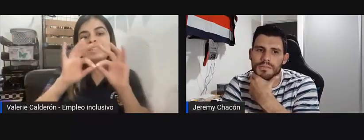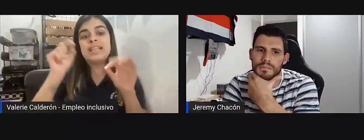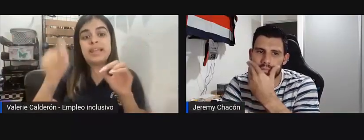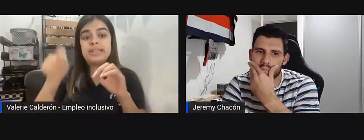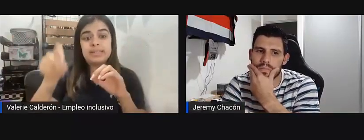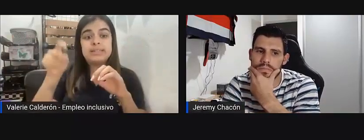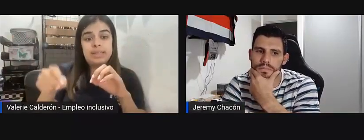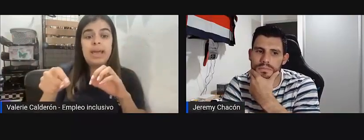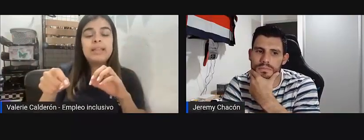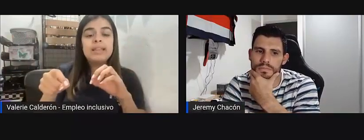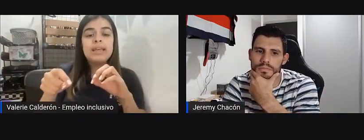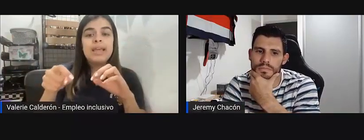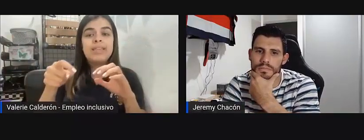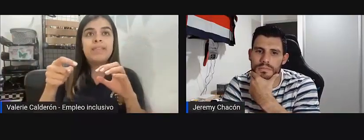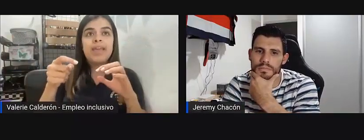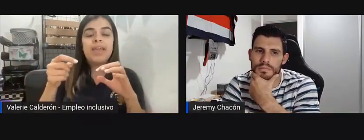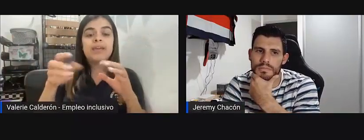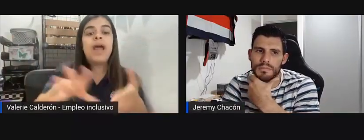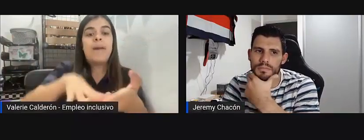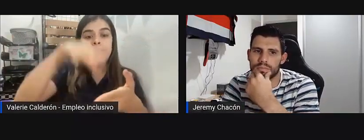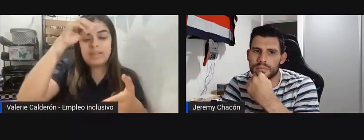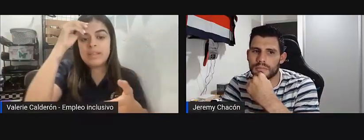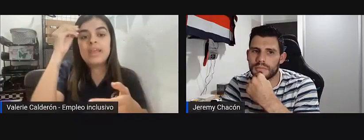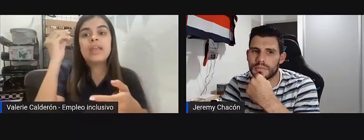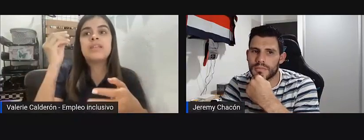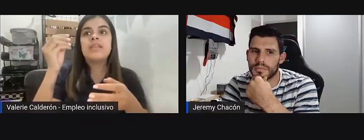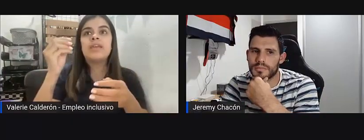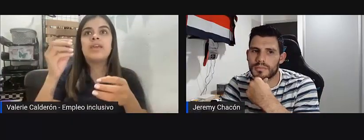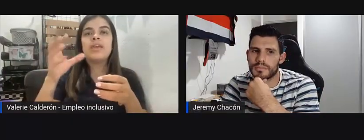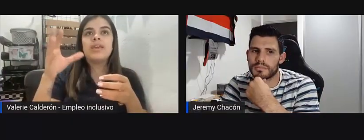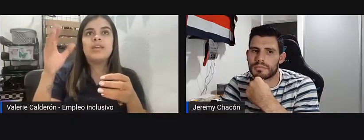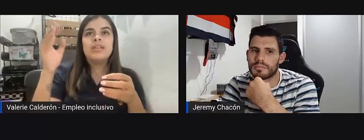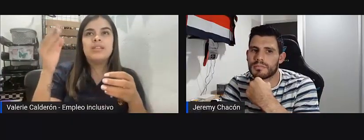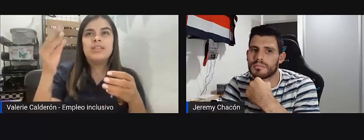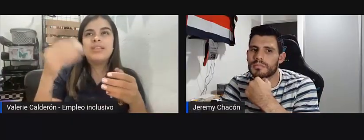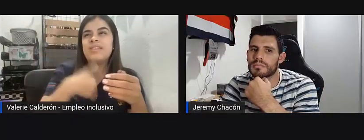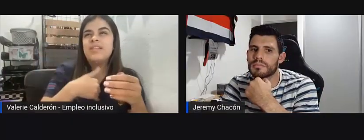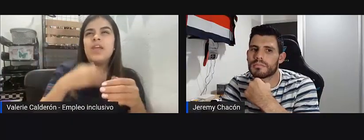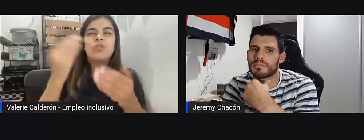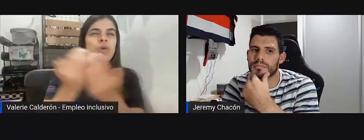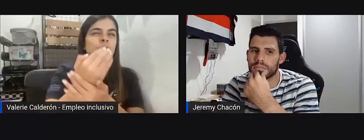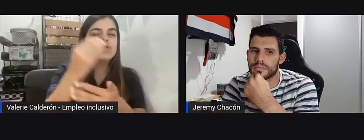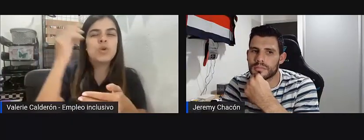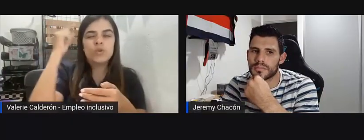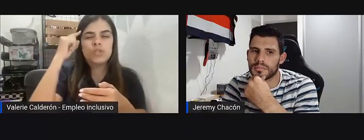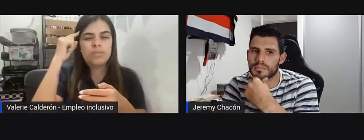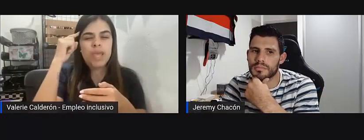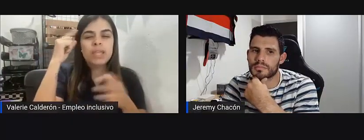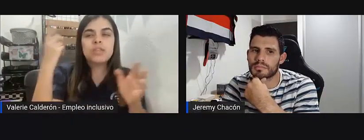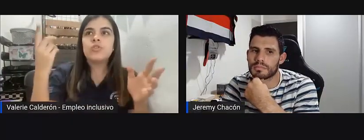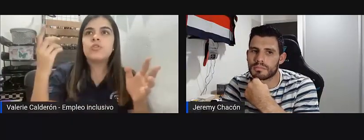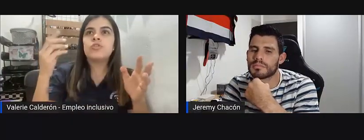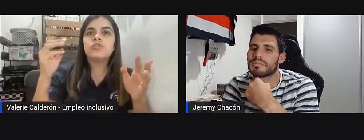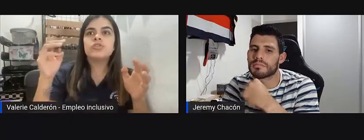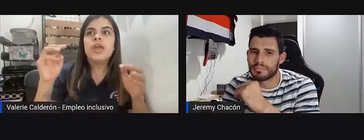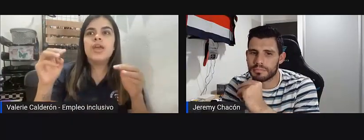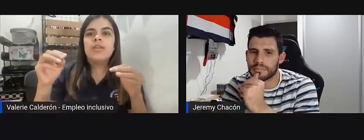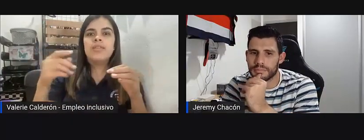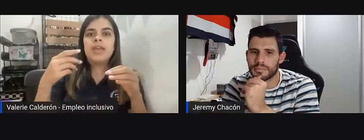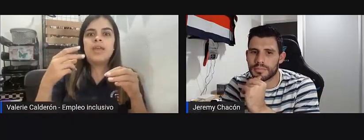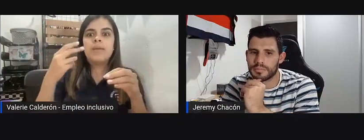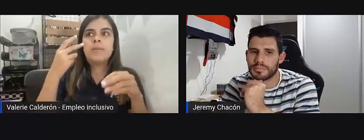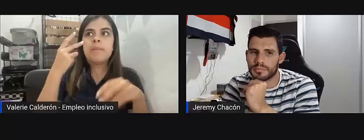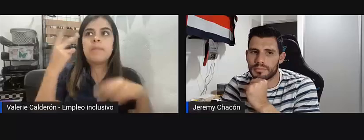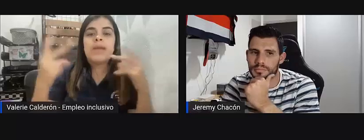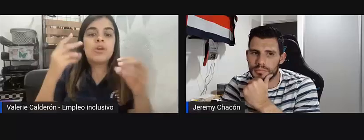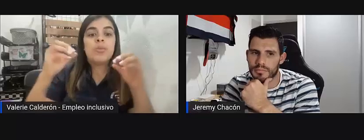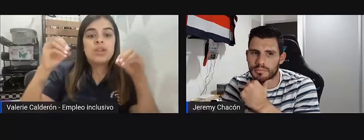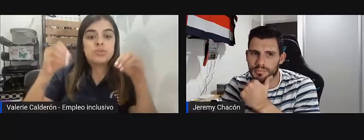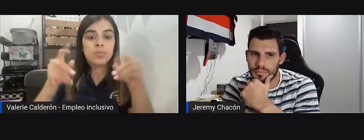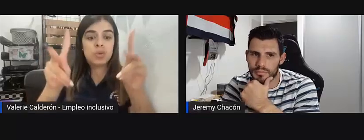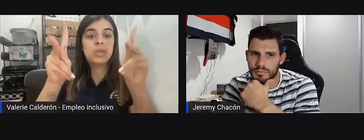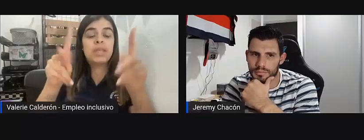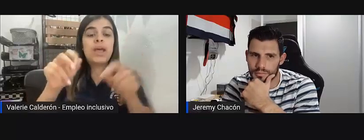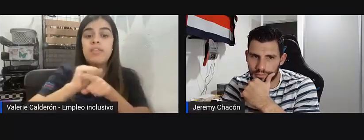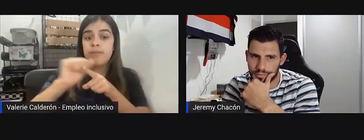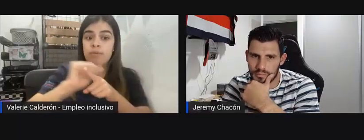y la necesidad de aprender de de tener nuevos conocimientos de ver cómo las oportunidades de